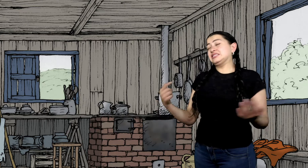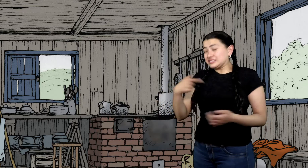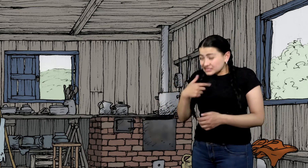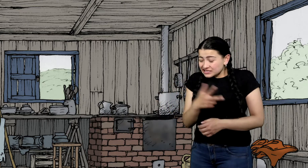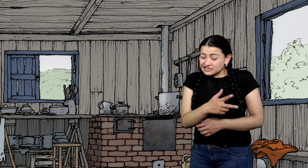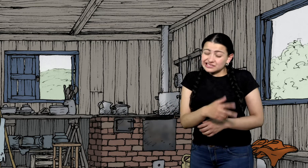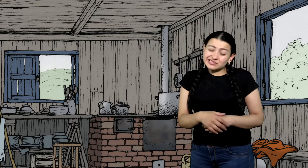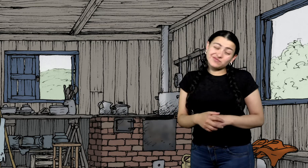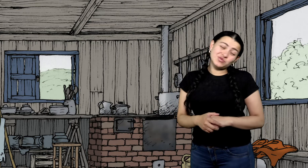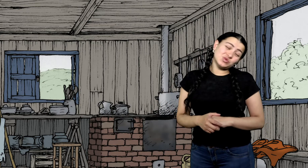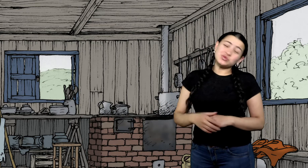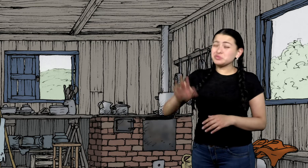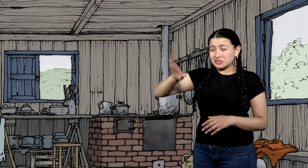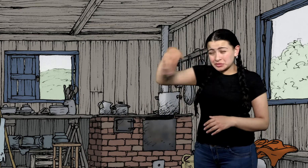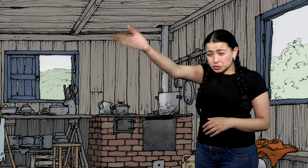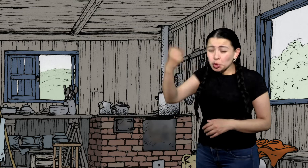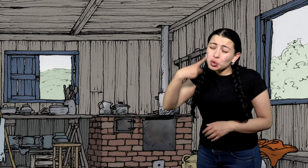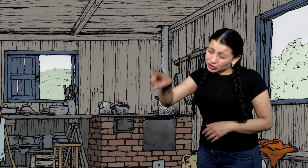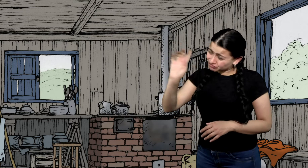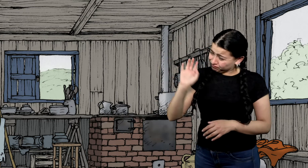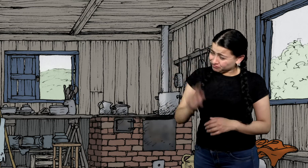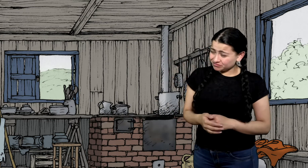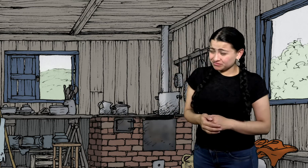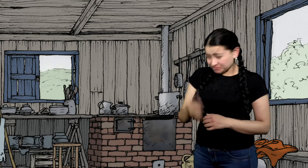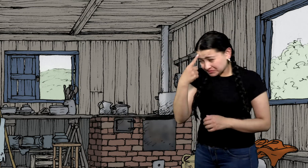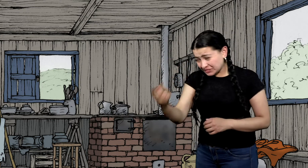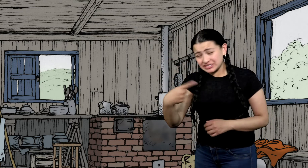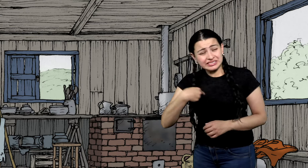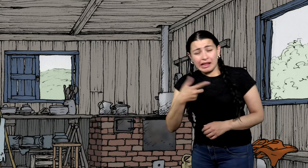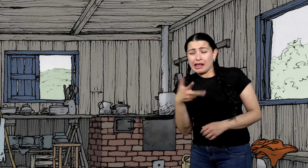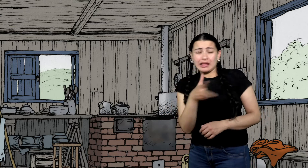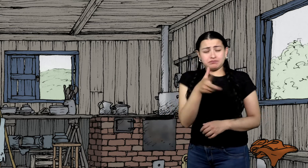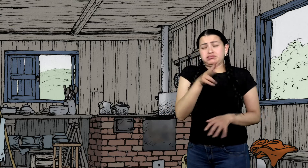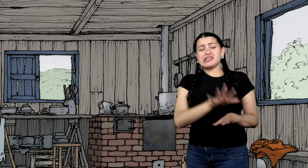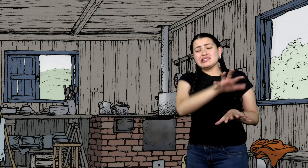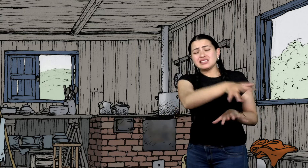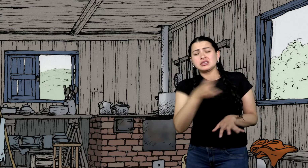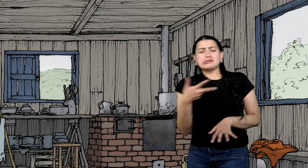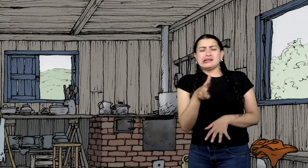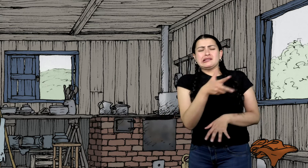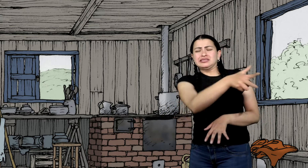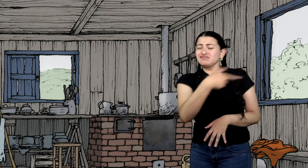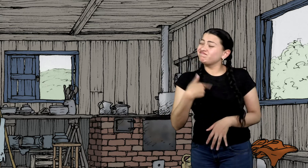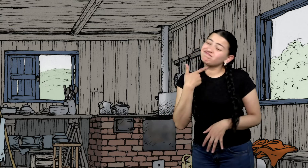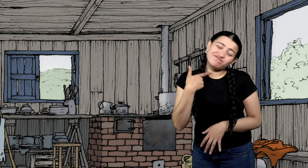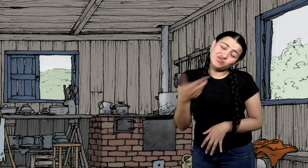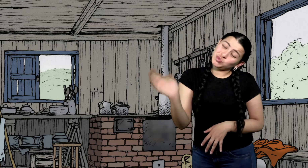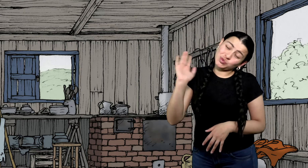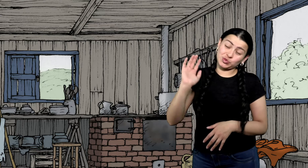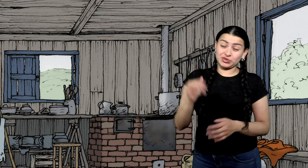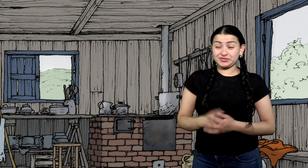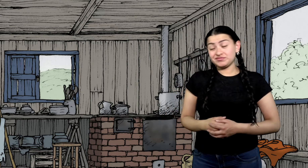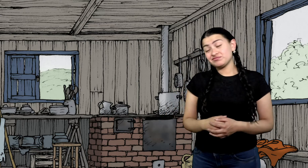Algún día iremos. Además, la carretera es mala, a mí no me gusta.